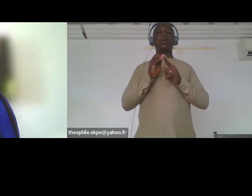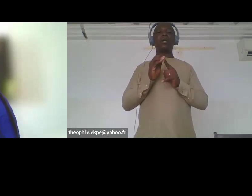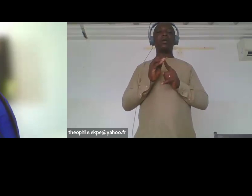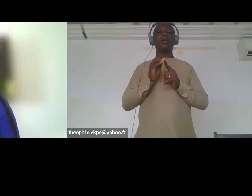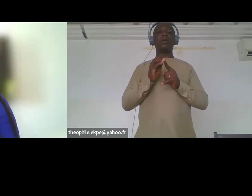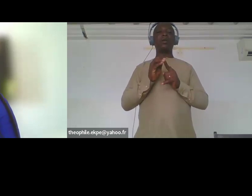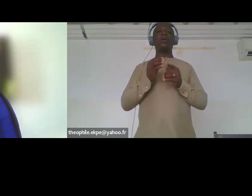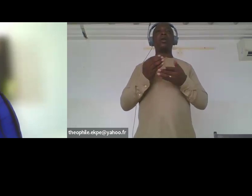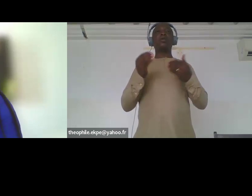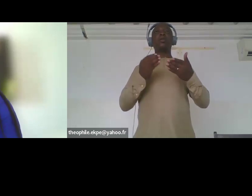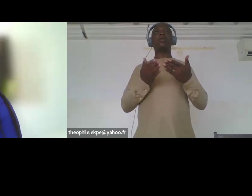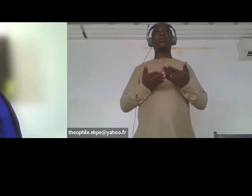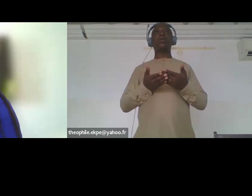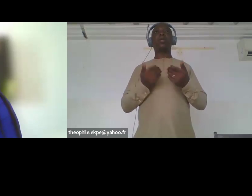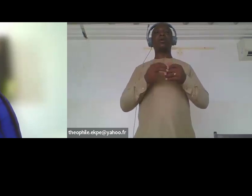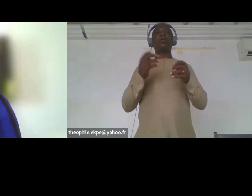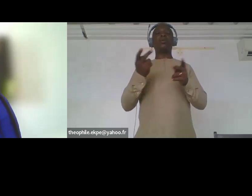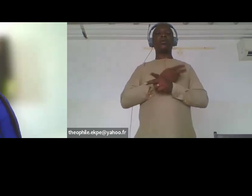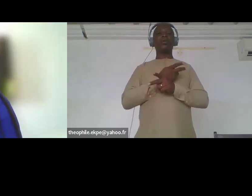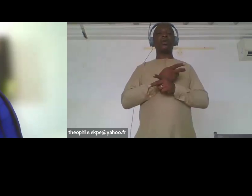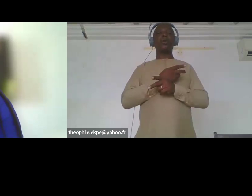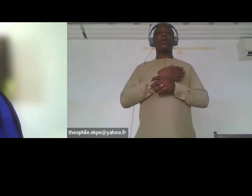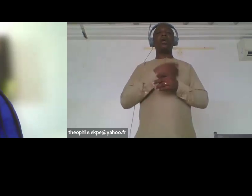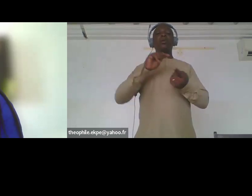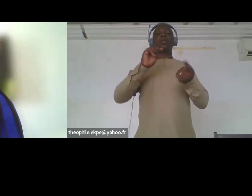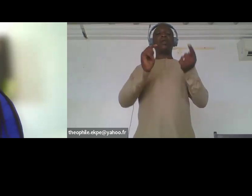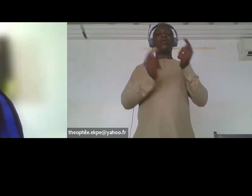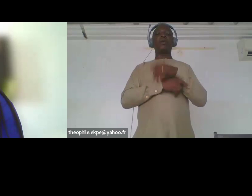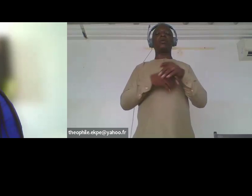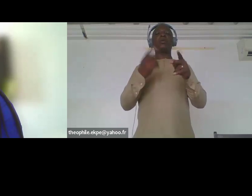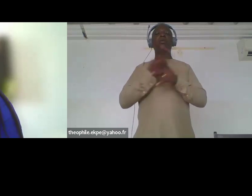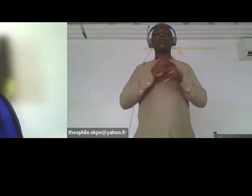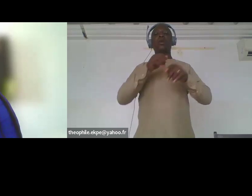modernes de production et de transformation de produits